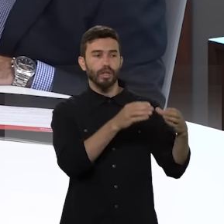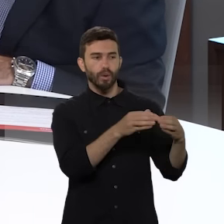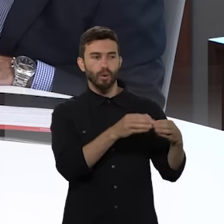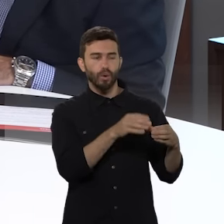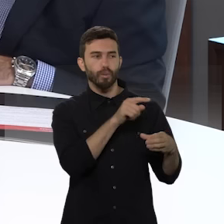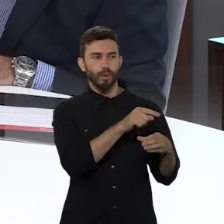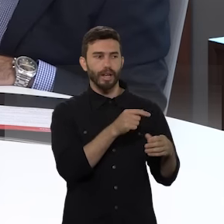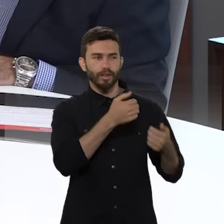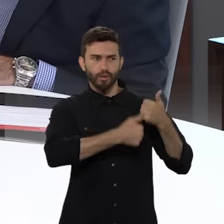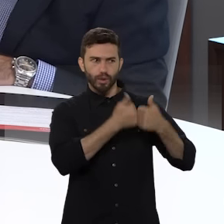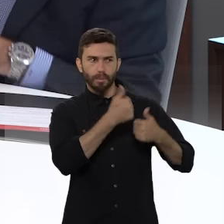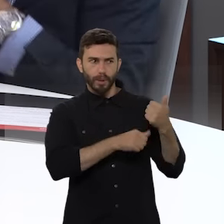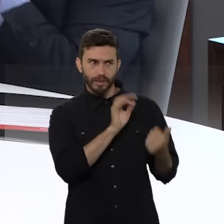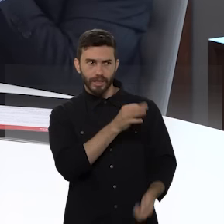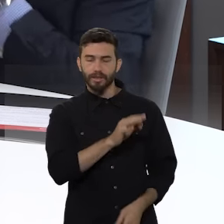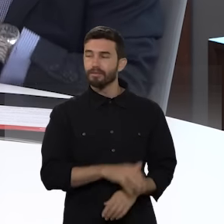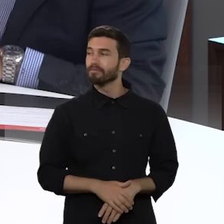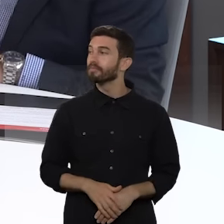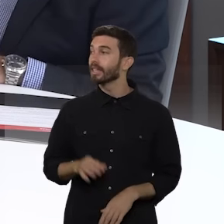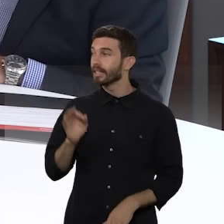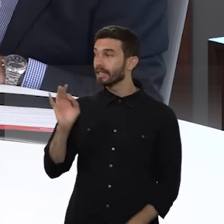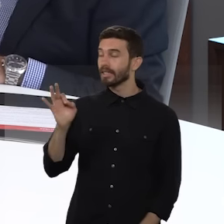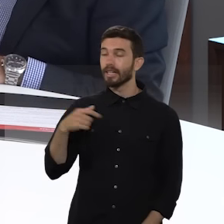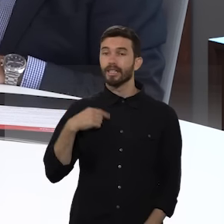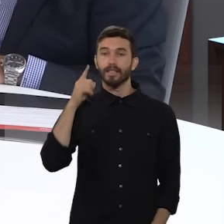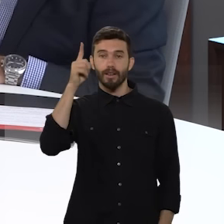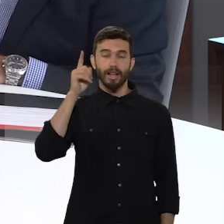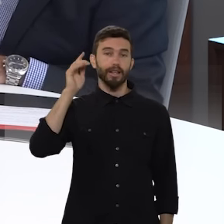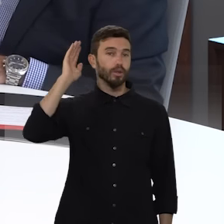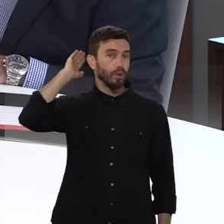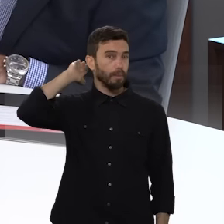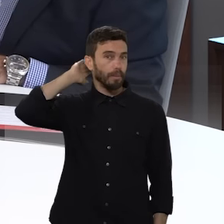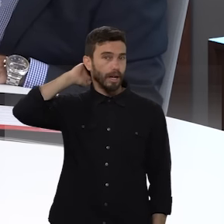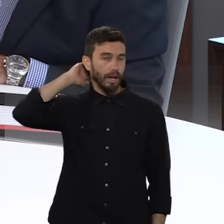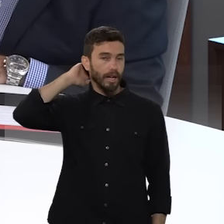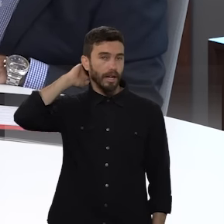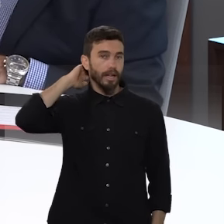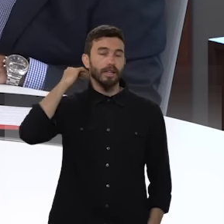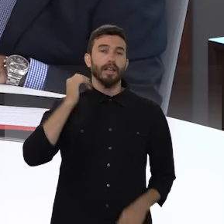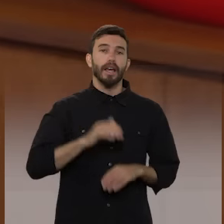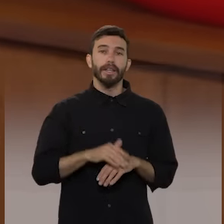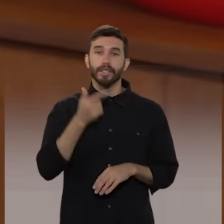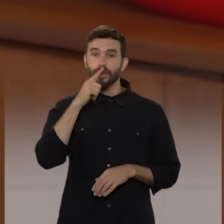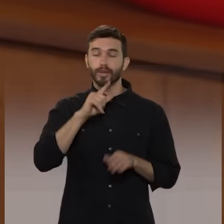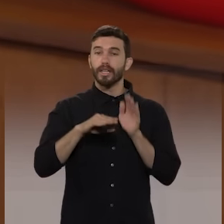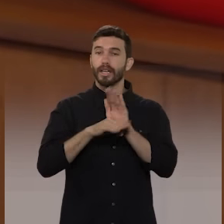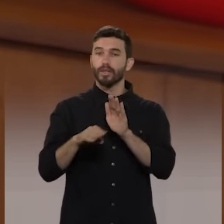É, patrocinamos. Nós patrocinamos um time de futebol lá no Pará, o Paysandu, está agora na